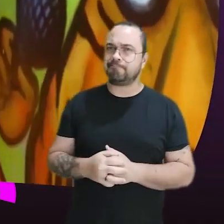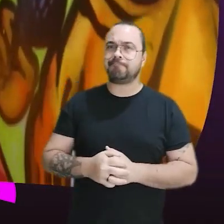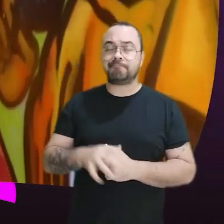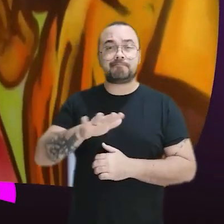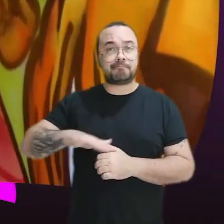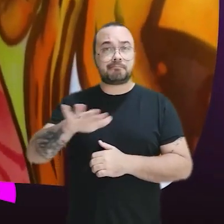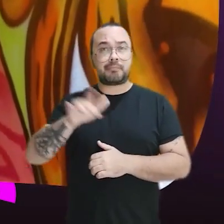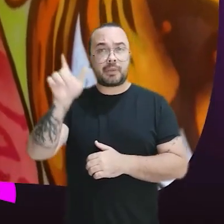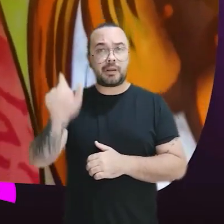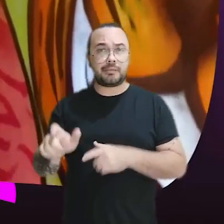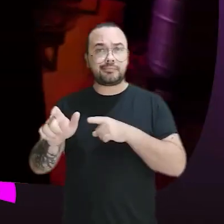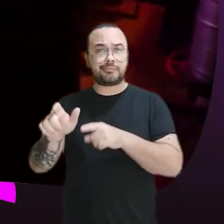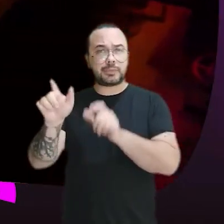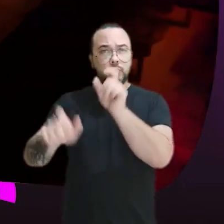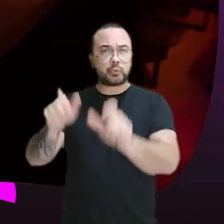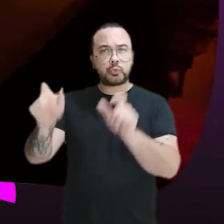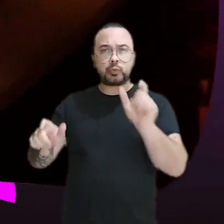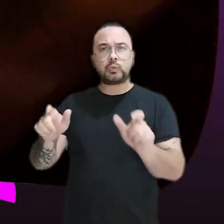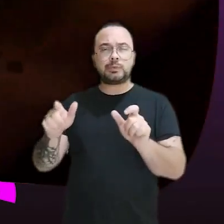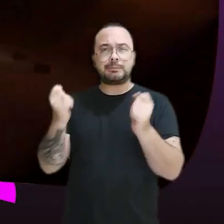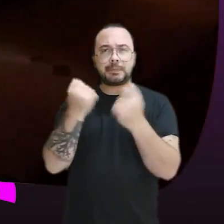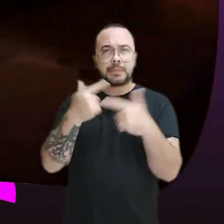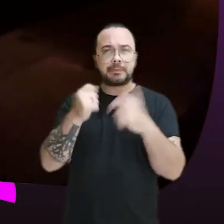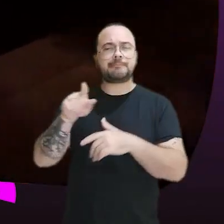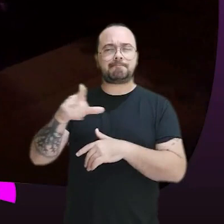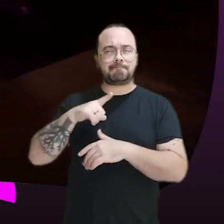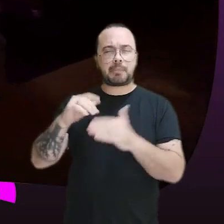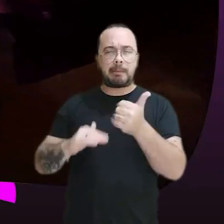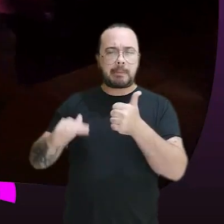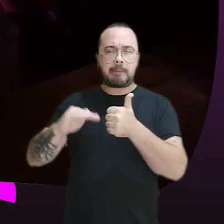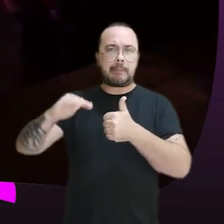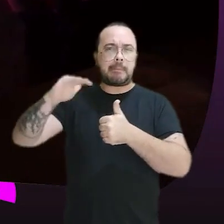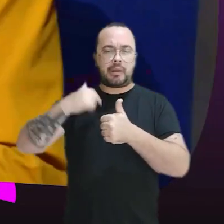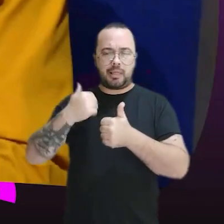inicialmente, de fato é... É difícil, porque tem vários níveis. Então, eu era um comediante iniciante